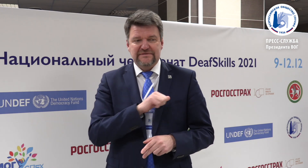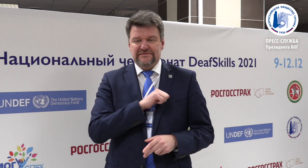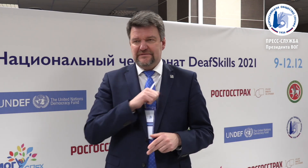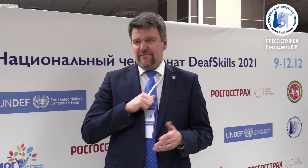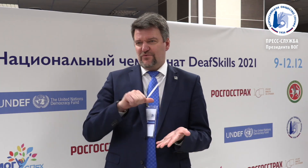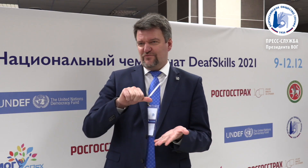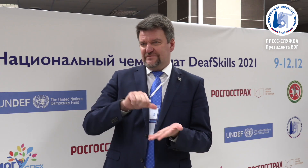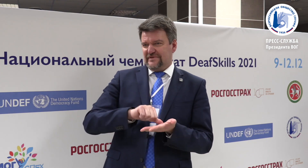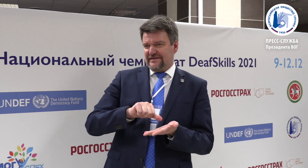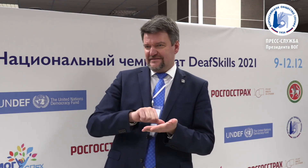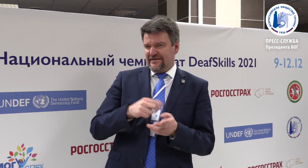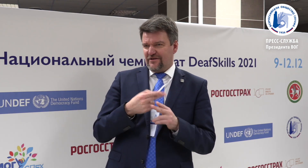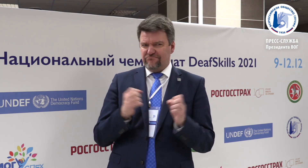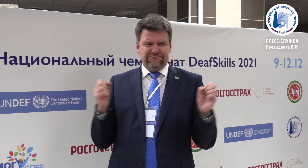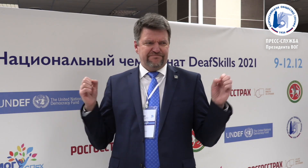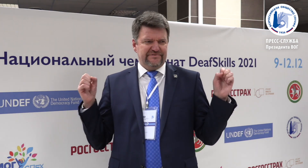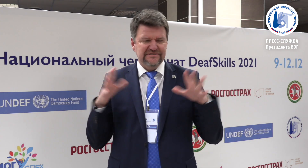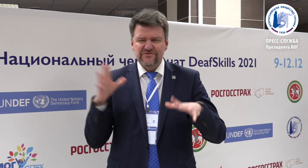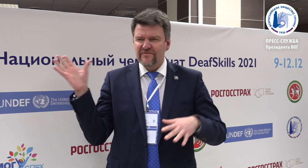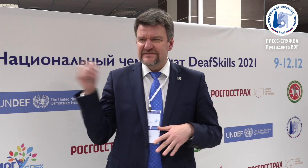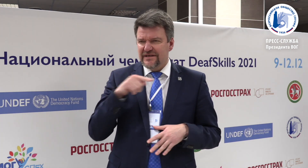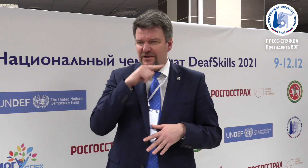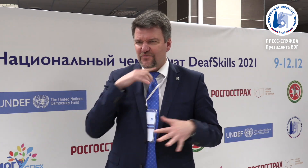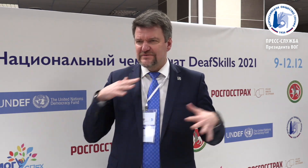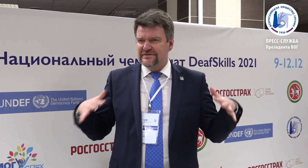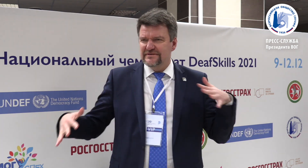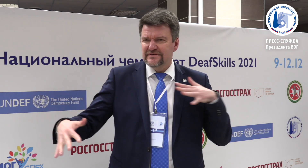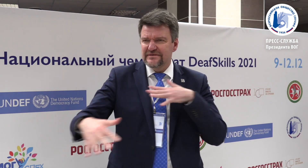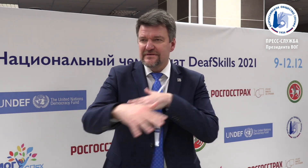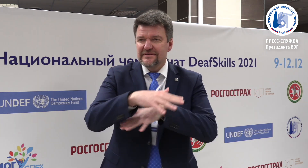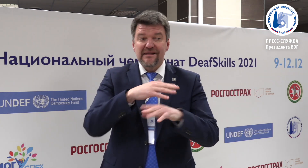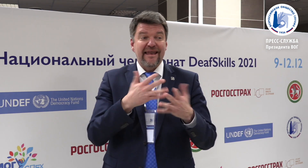которые собрались со всей России.